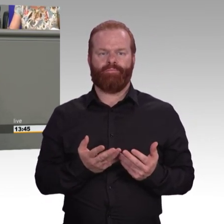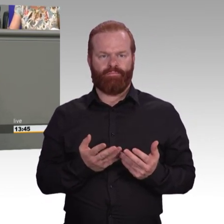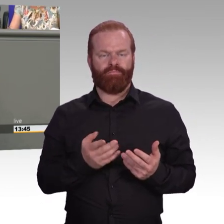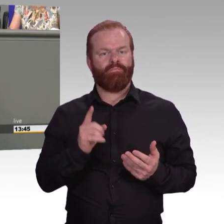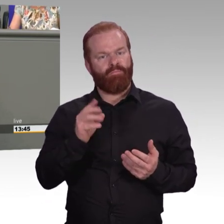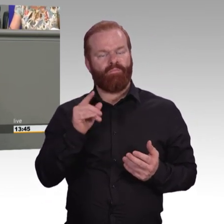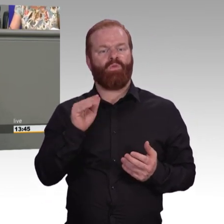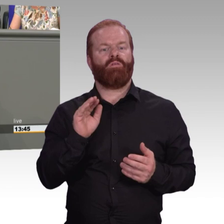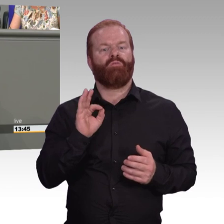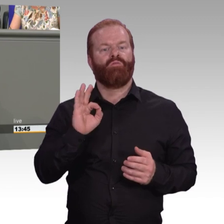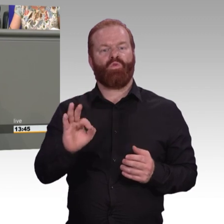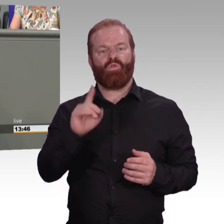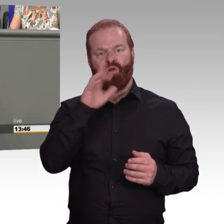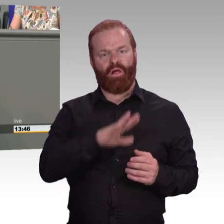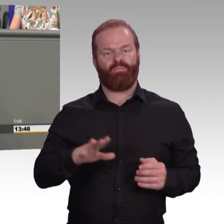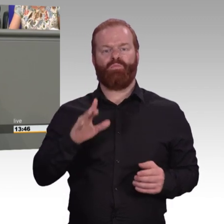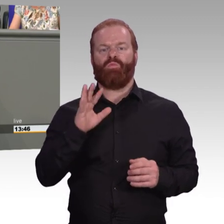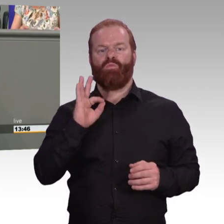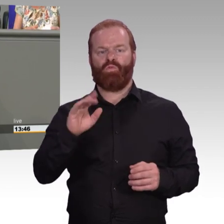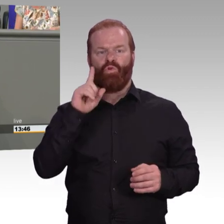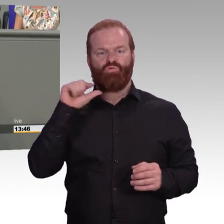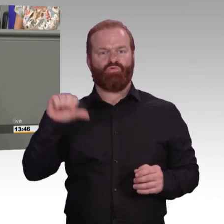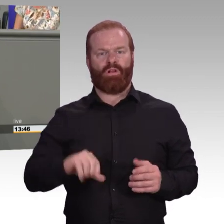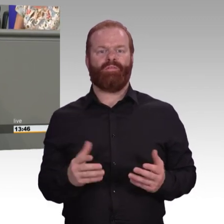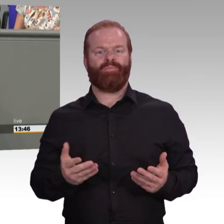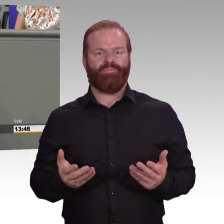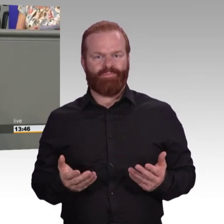Sie von Grün bis ganz Links wollen die Eltern in die Erziehung der Kinder pfuschen,